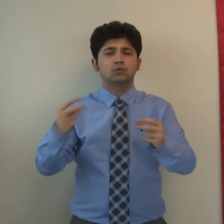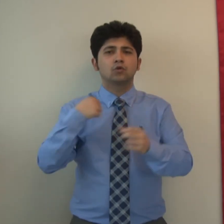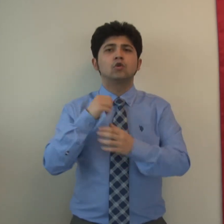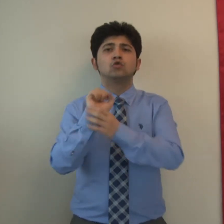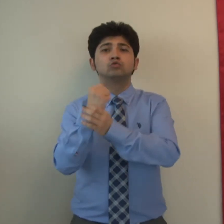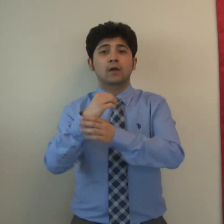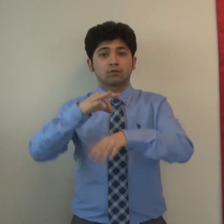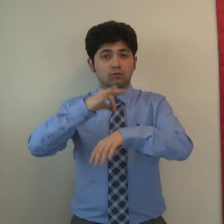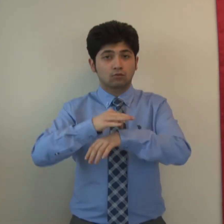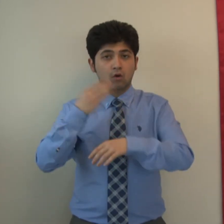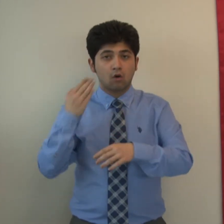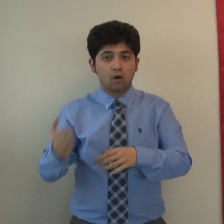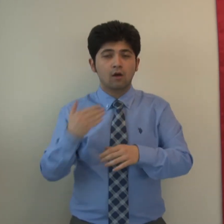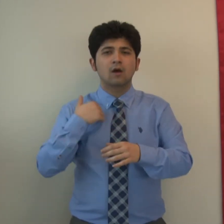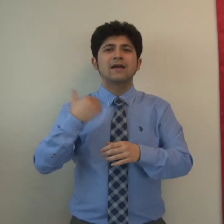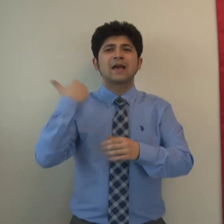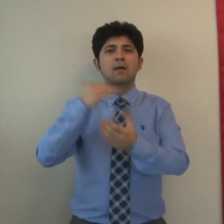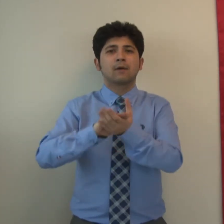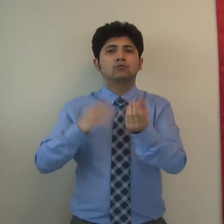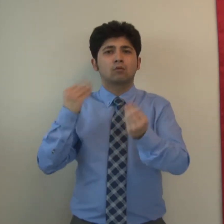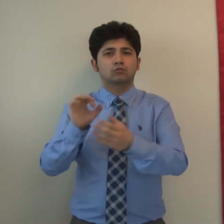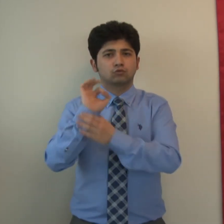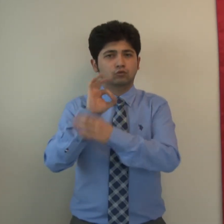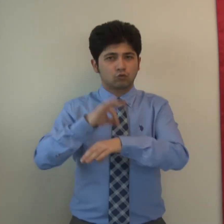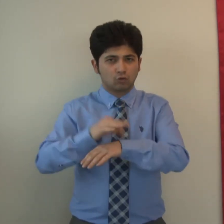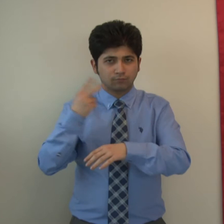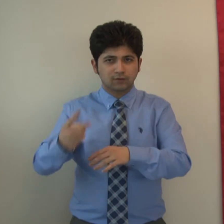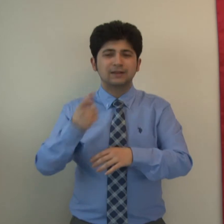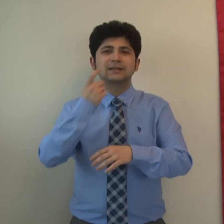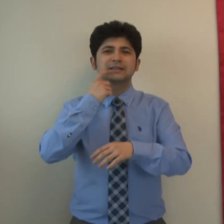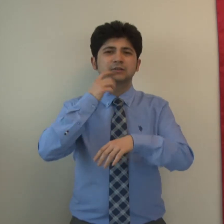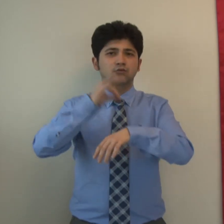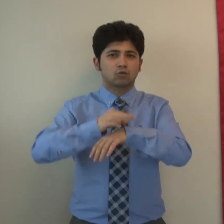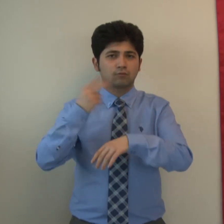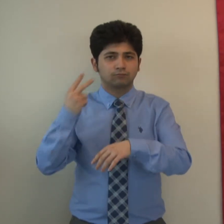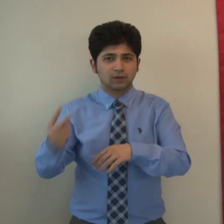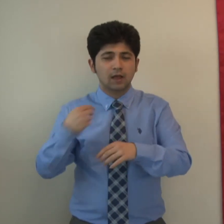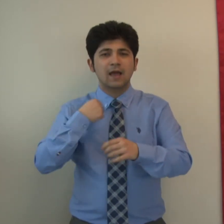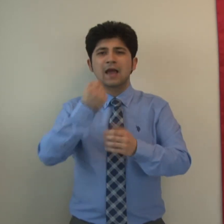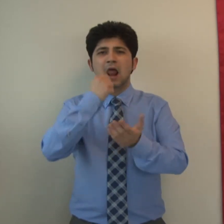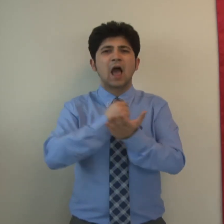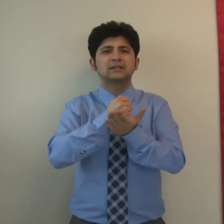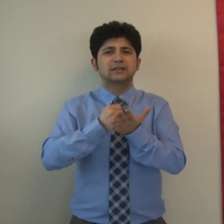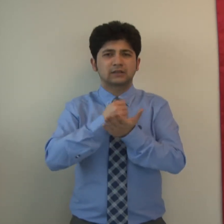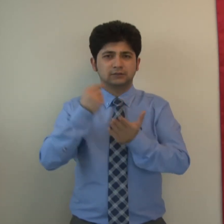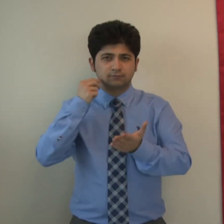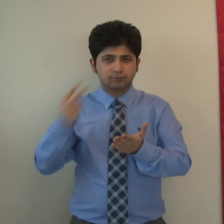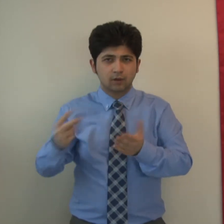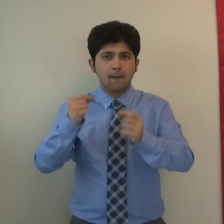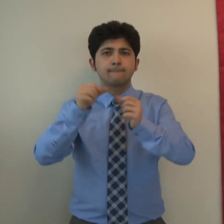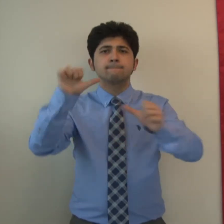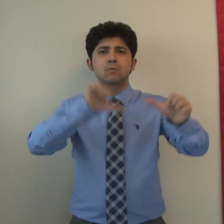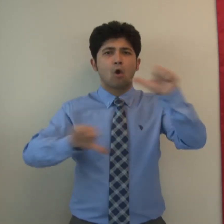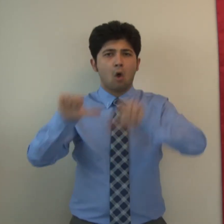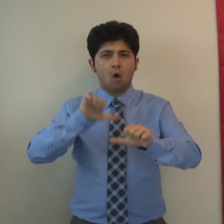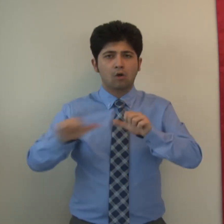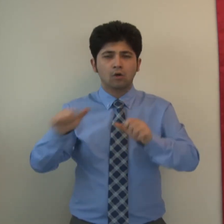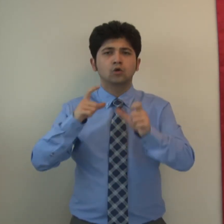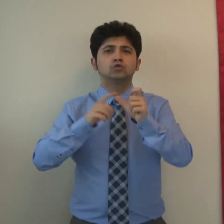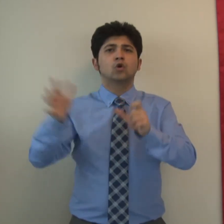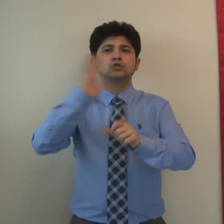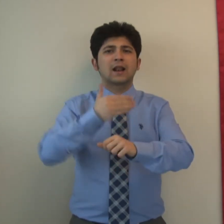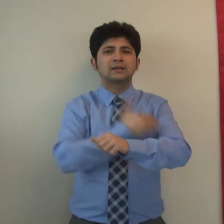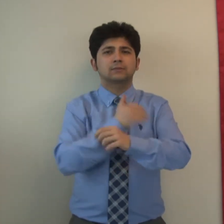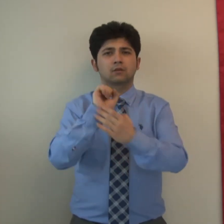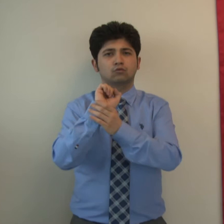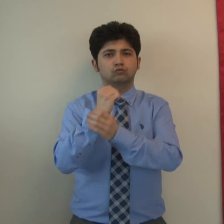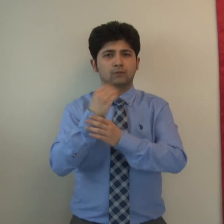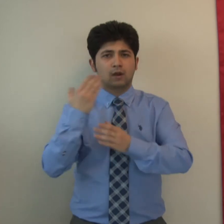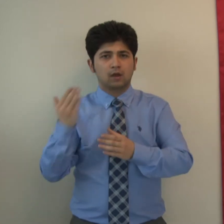Uzman Hekim, Pratisyen Hekim, Diş Hekimi, Eczacı, Biyolog, Sosyal Hizmet Uzmanı,